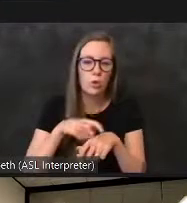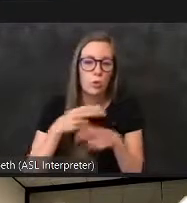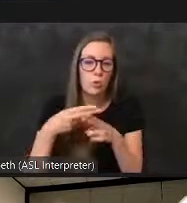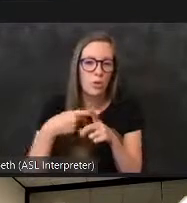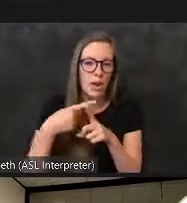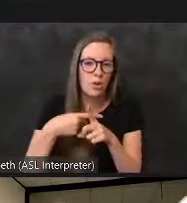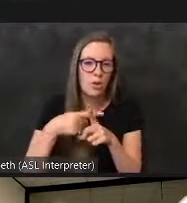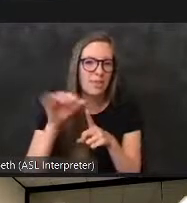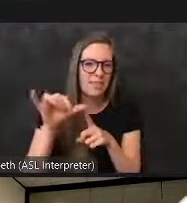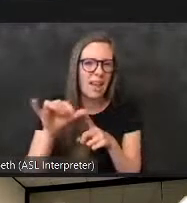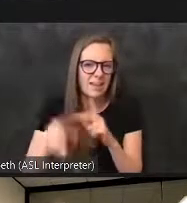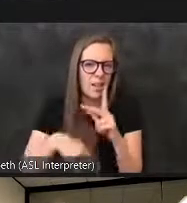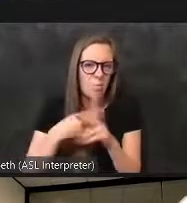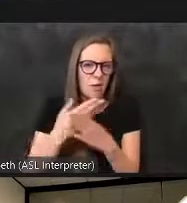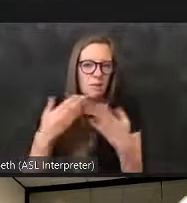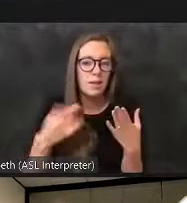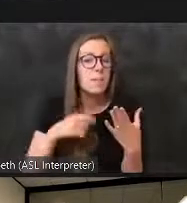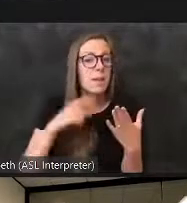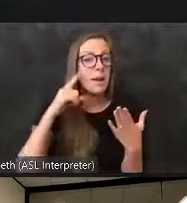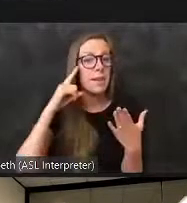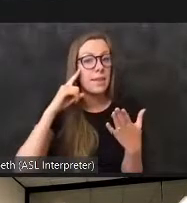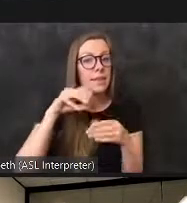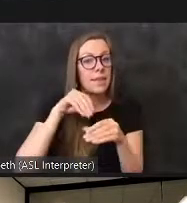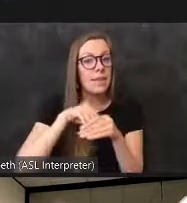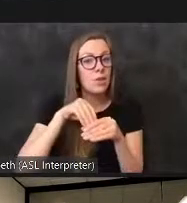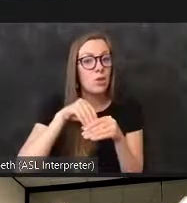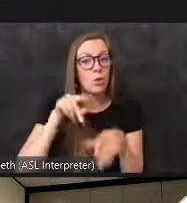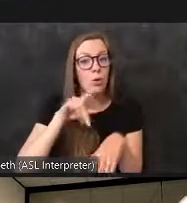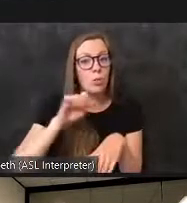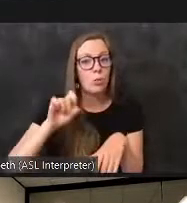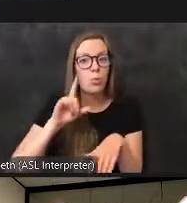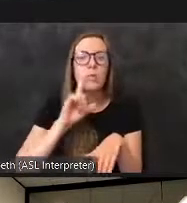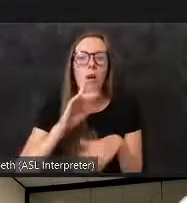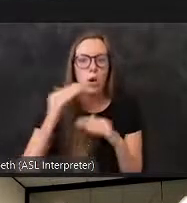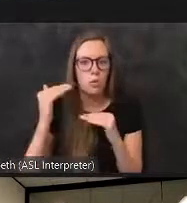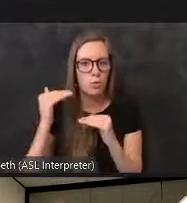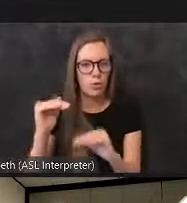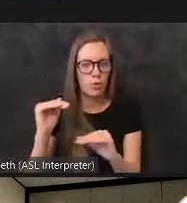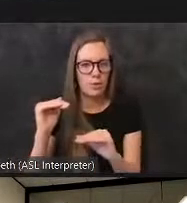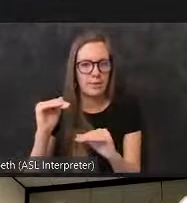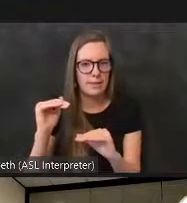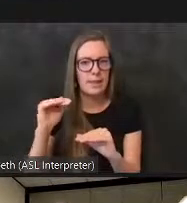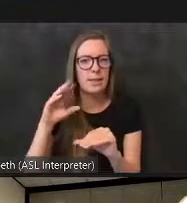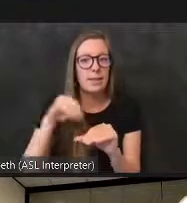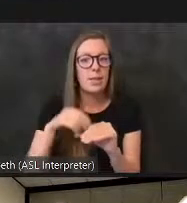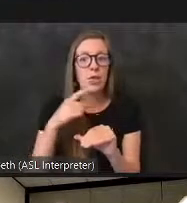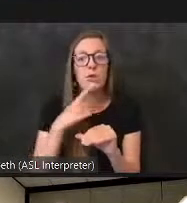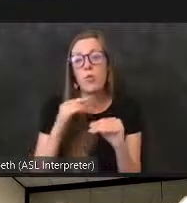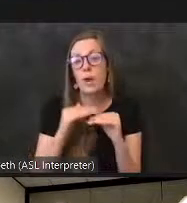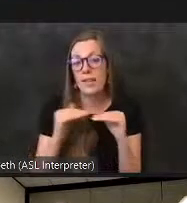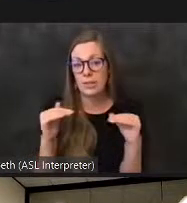O lugar de renta de corto terminó guías y pautas. Creo que las